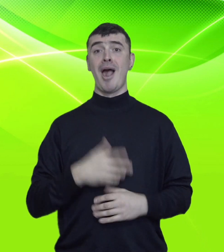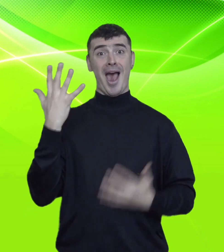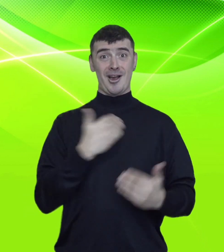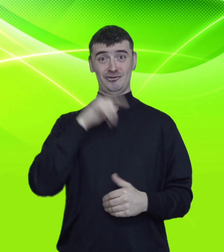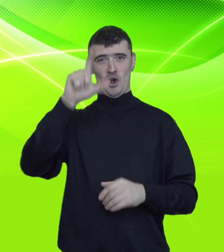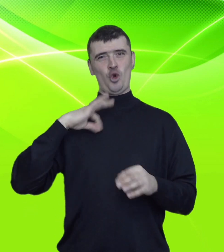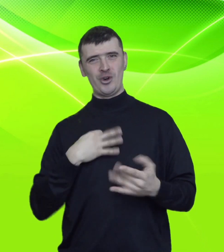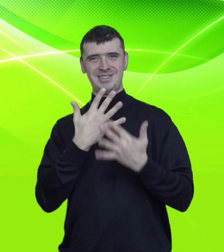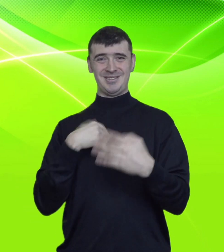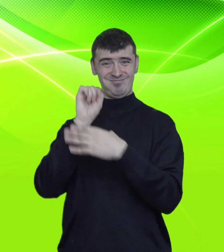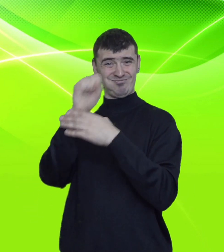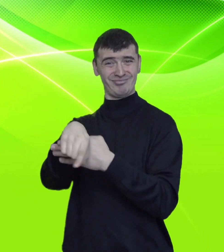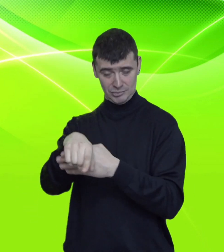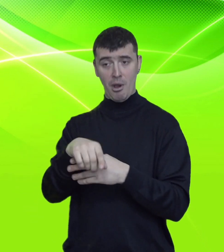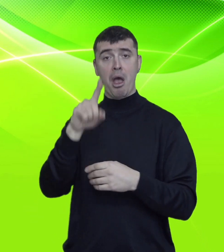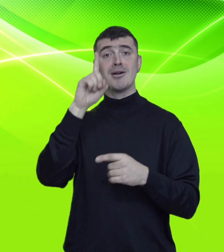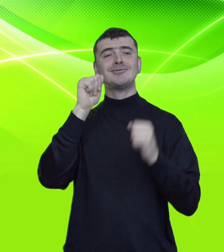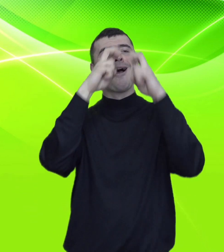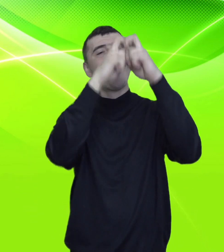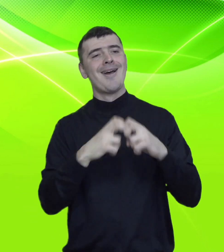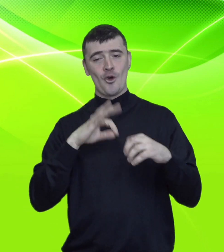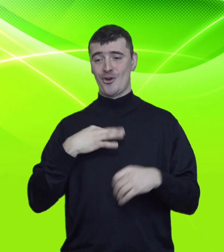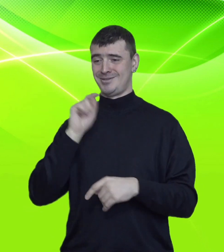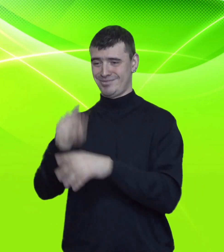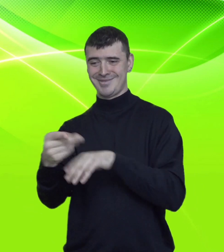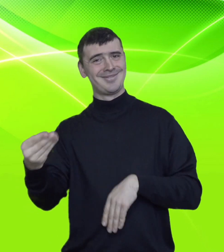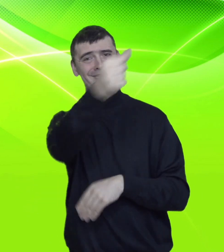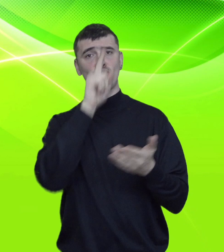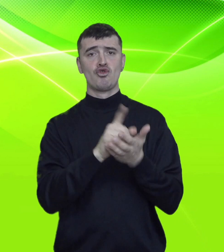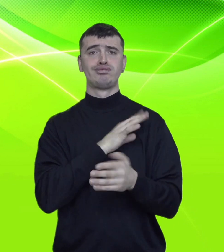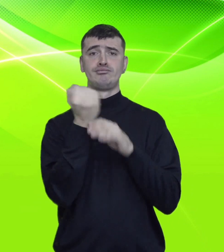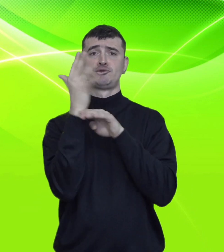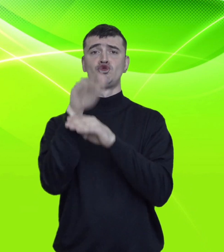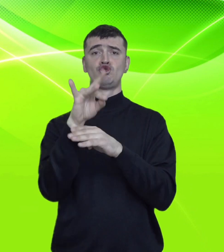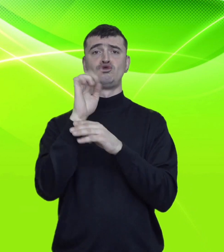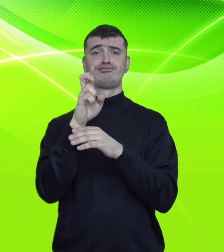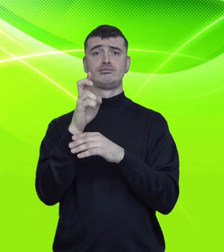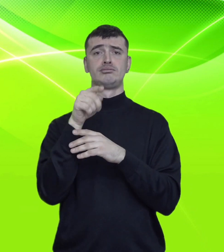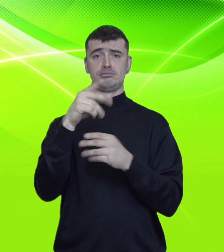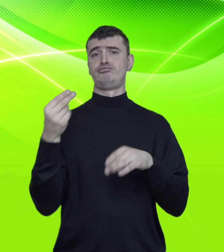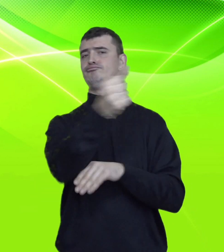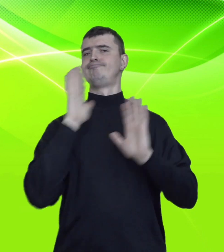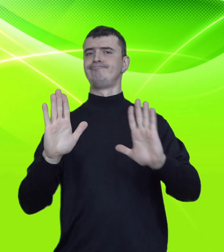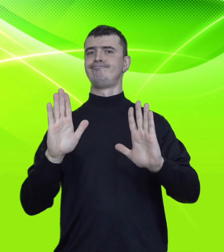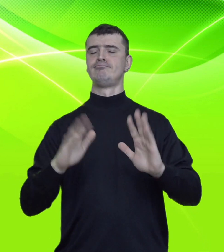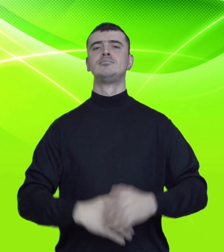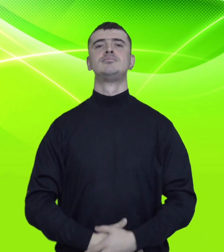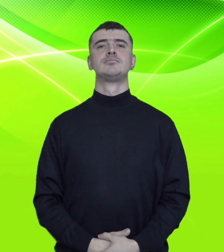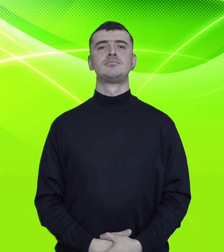он должен будет заплатить за рассмотрение дела 15 тыс. рублей.